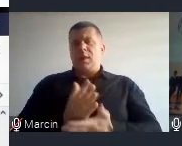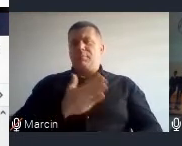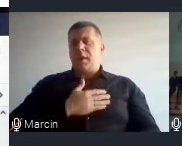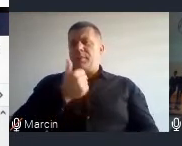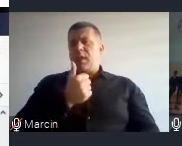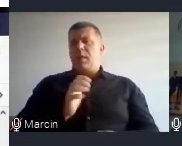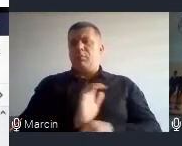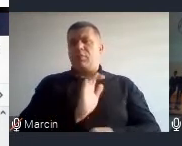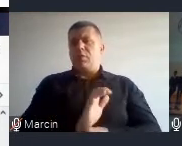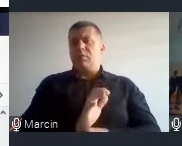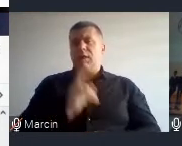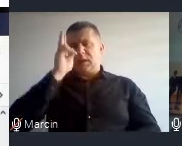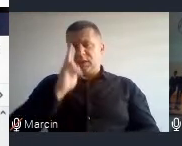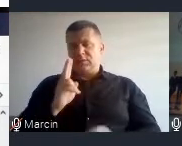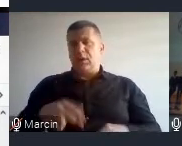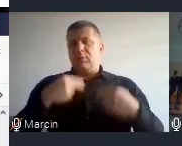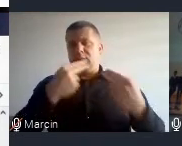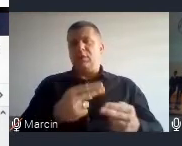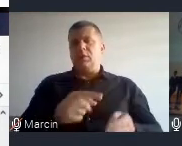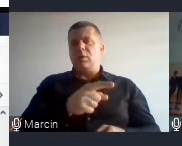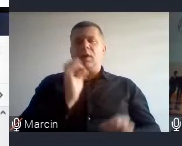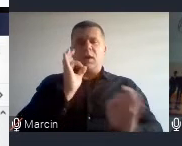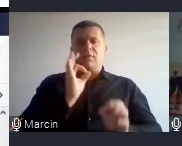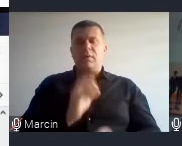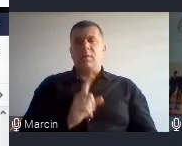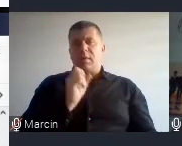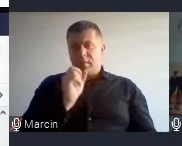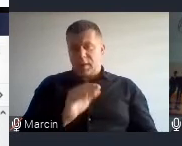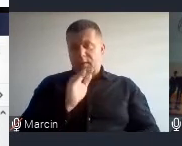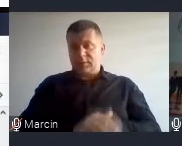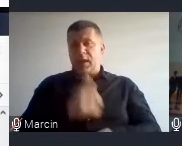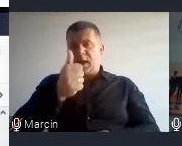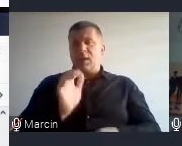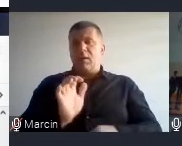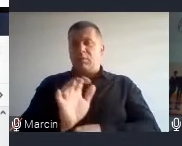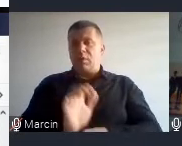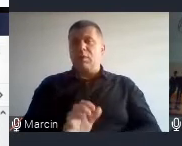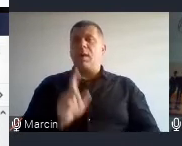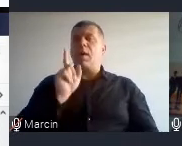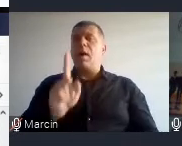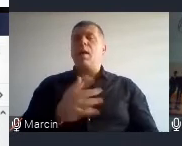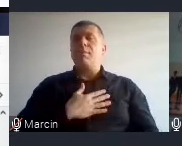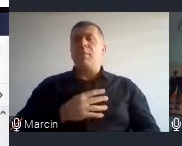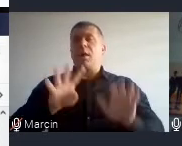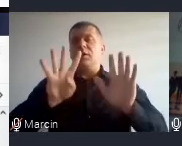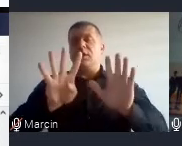Instytucja przekazuje Beneficjentowi informację: „tak, jest jeden producent, ale jest dziewięciu dystrybutorów w kraju,